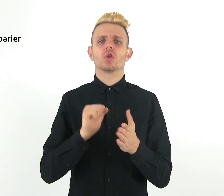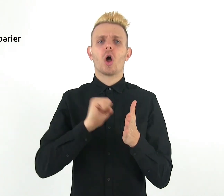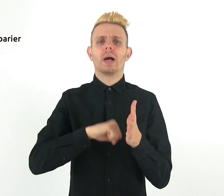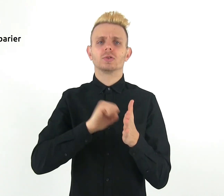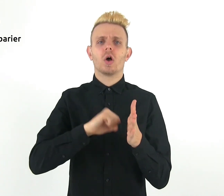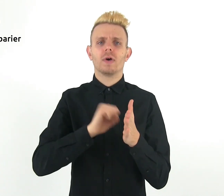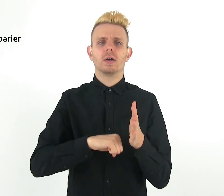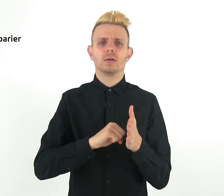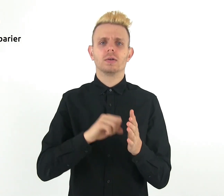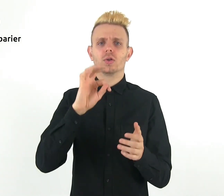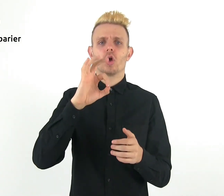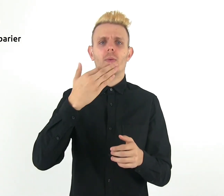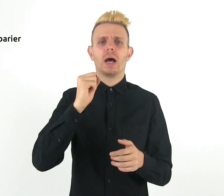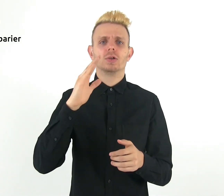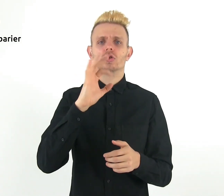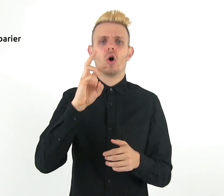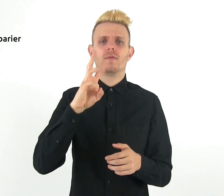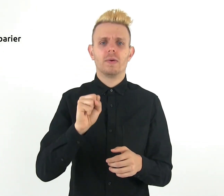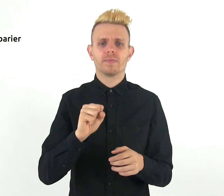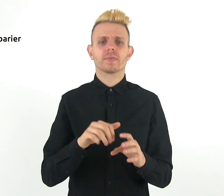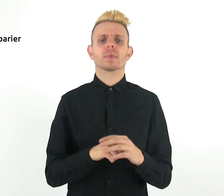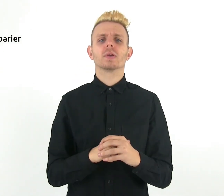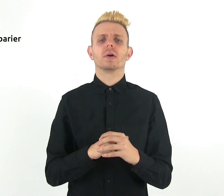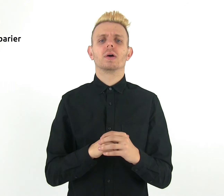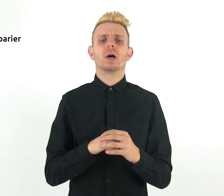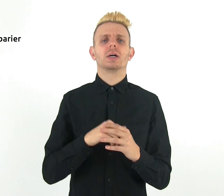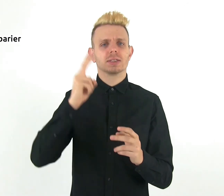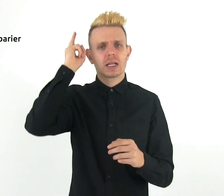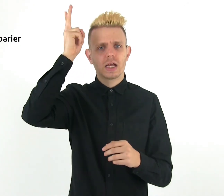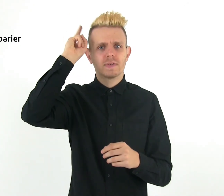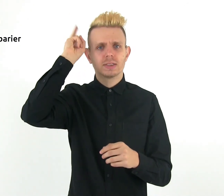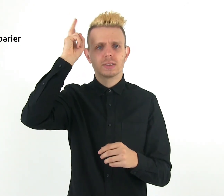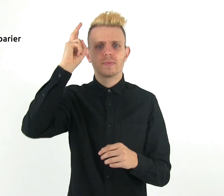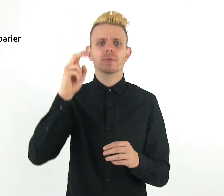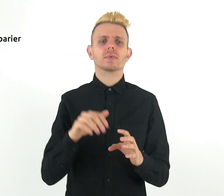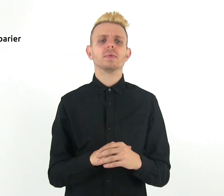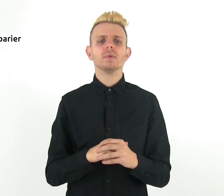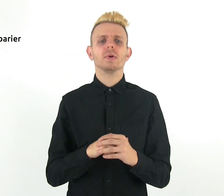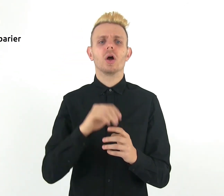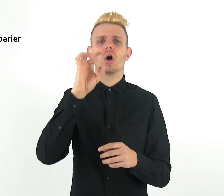Tomaszowa Mazowieckiego, Skierniewic,